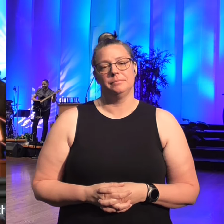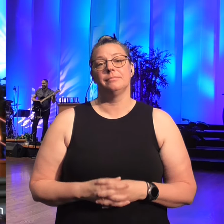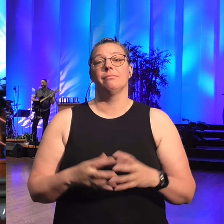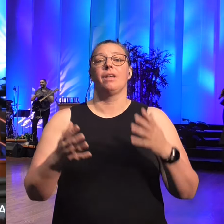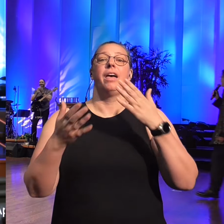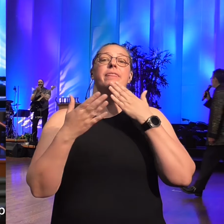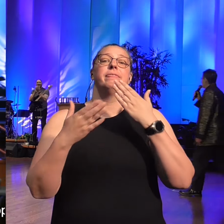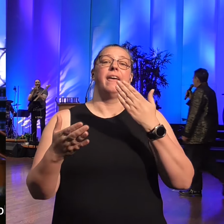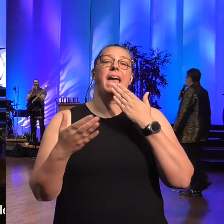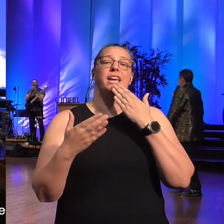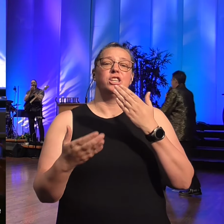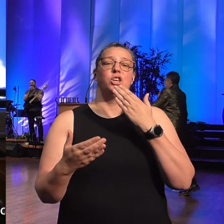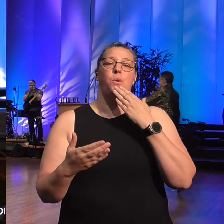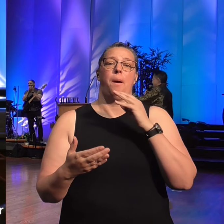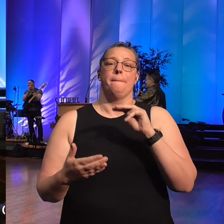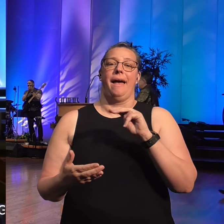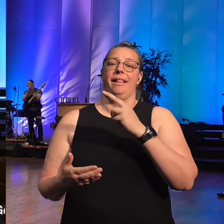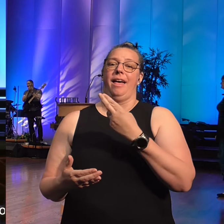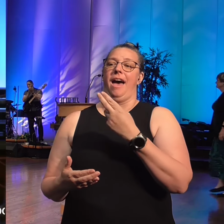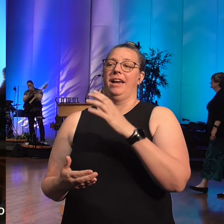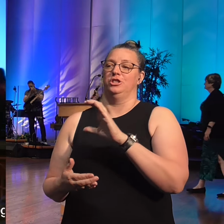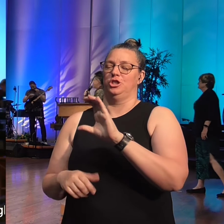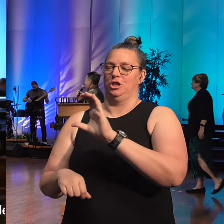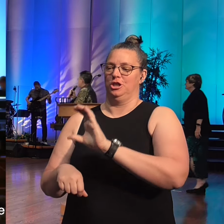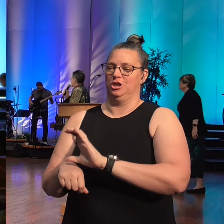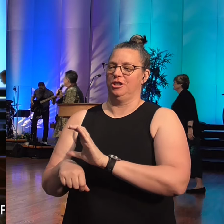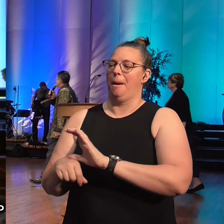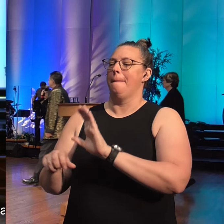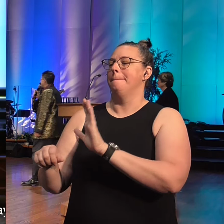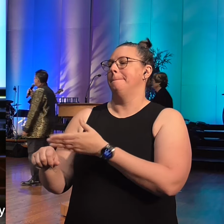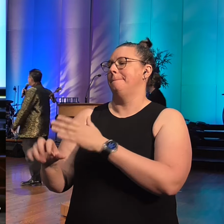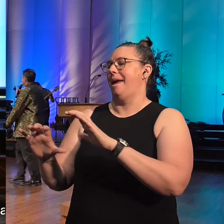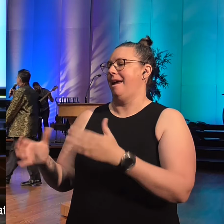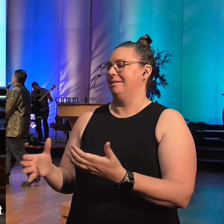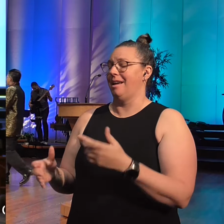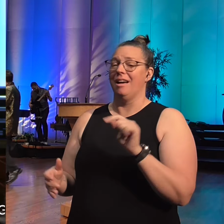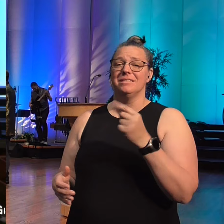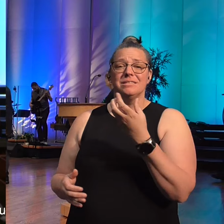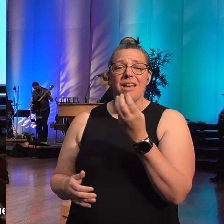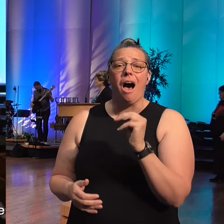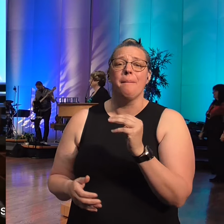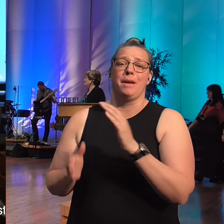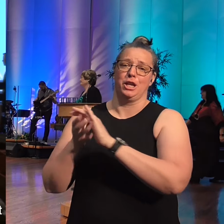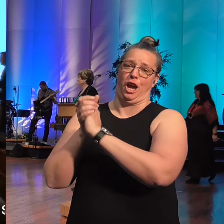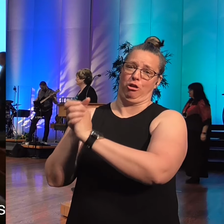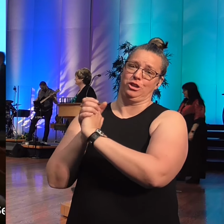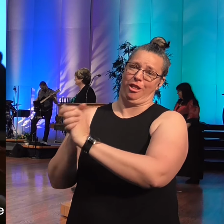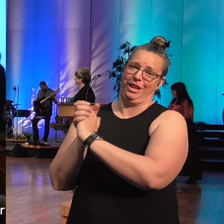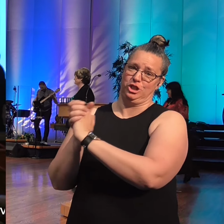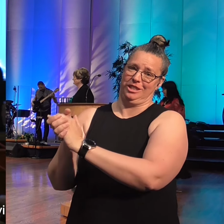Gracias Mile High Band Tom felicitaciones Tan increíblemente merecido